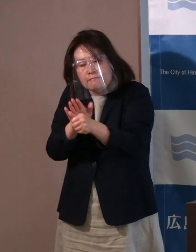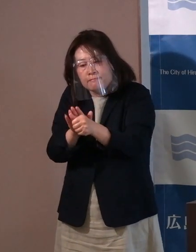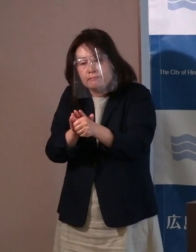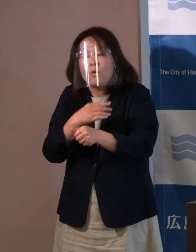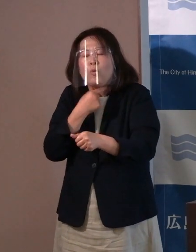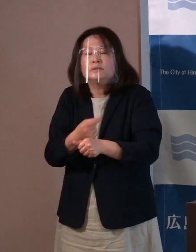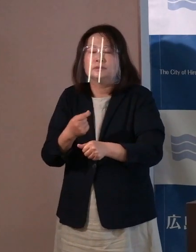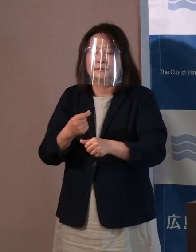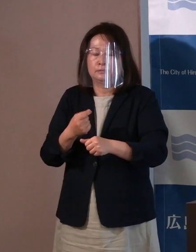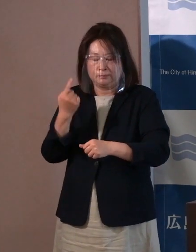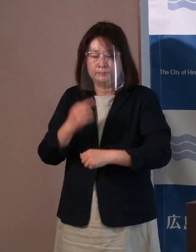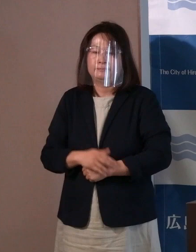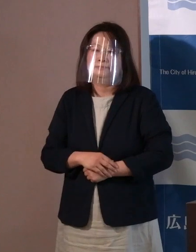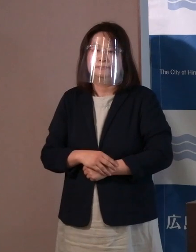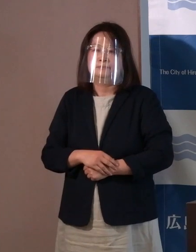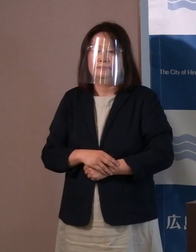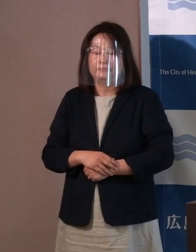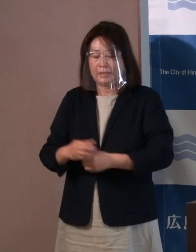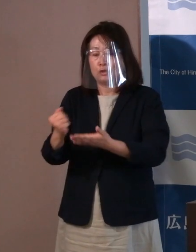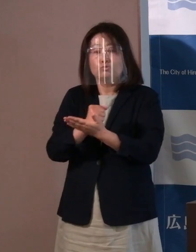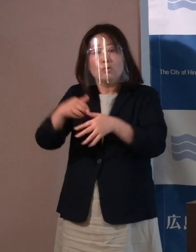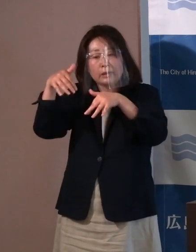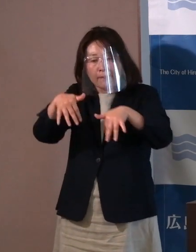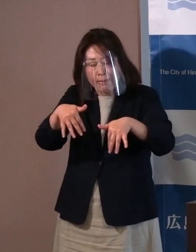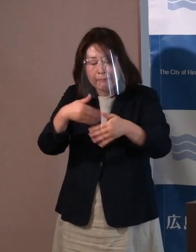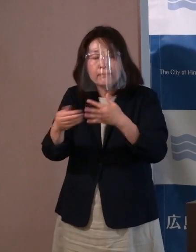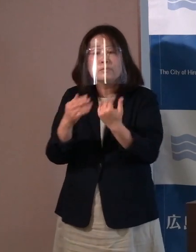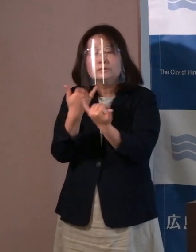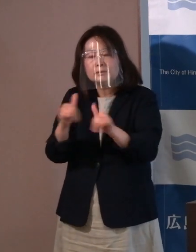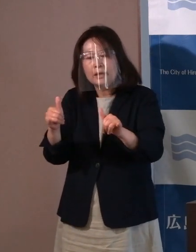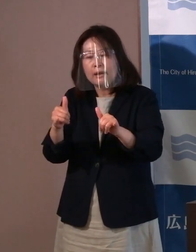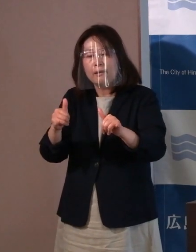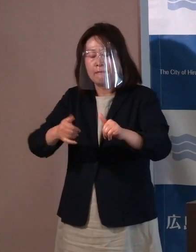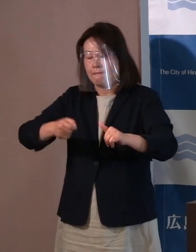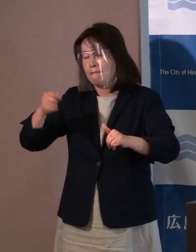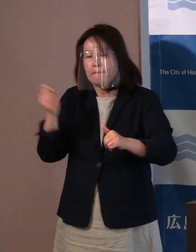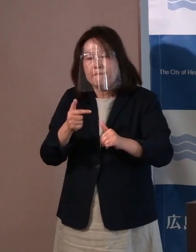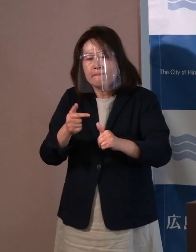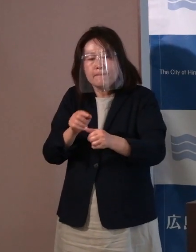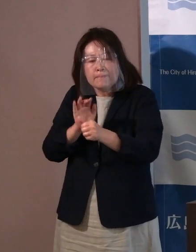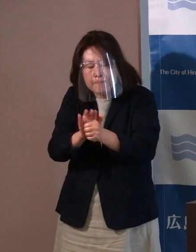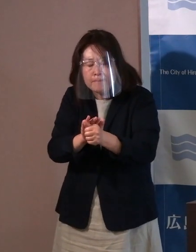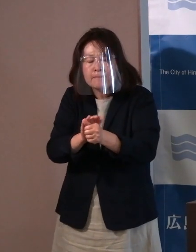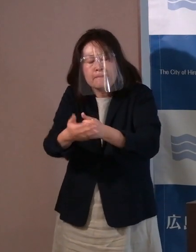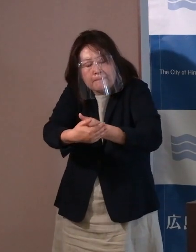また､ 黒い雨体験者を早急に救済するとともに､